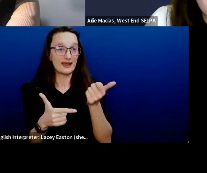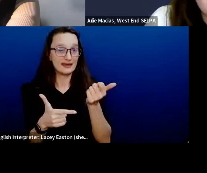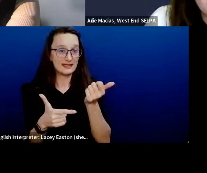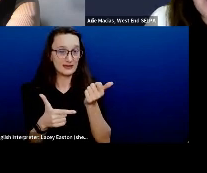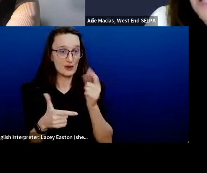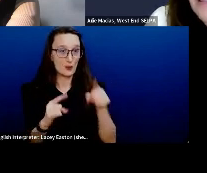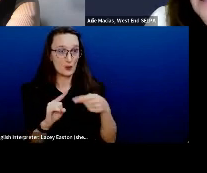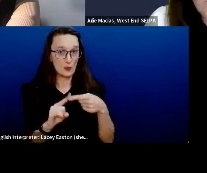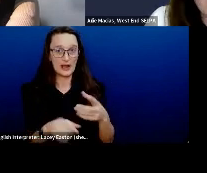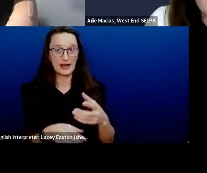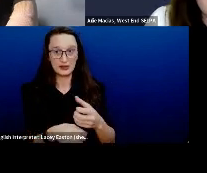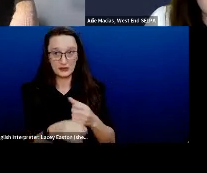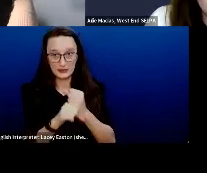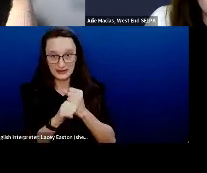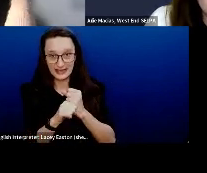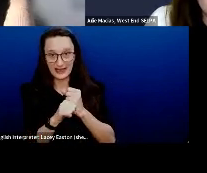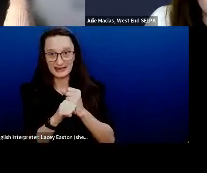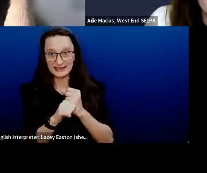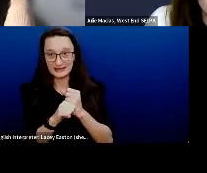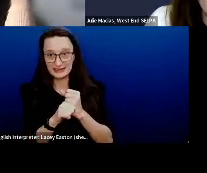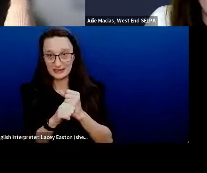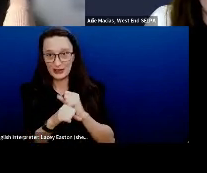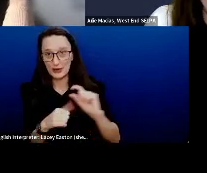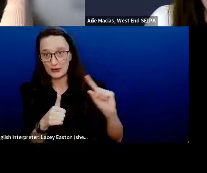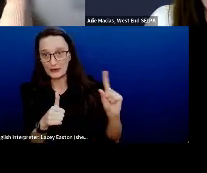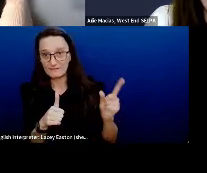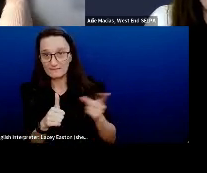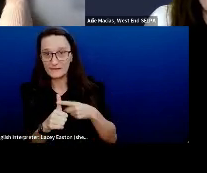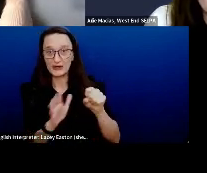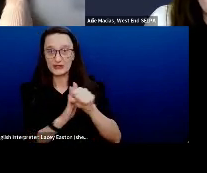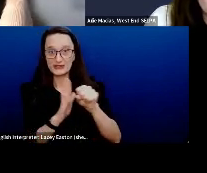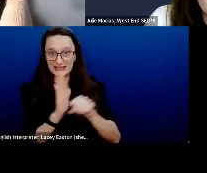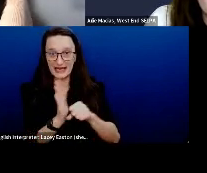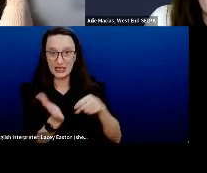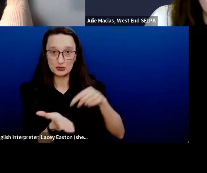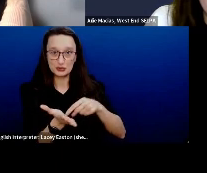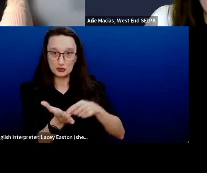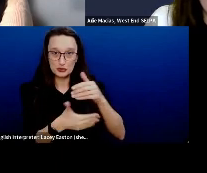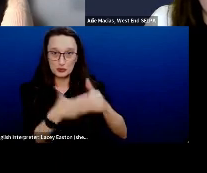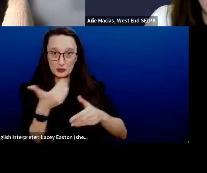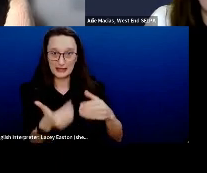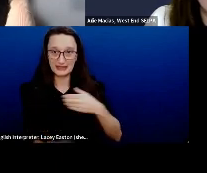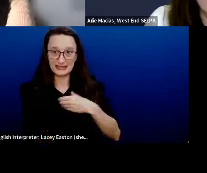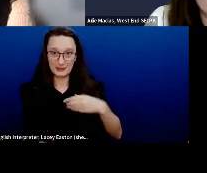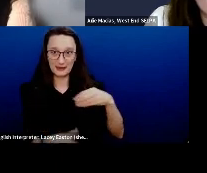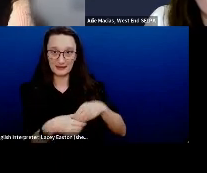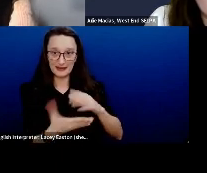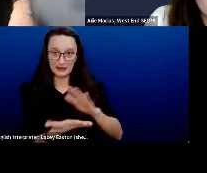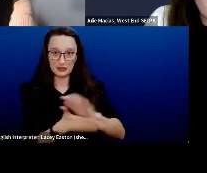queja estatal o de proceso debido en el año escolar cuando se toma una decisión para retirar a